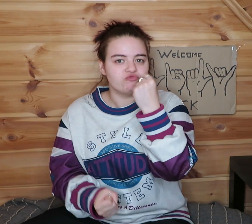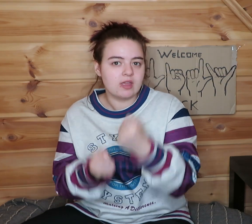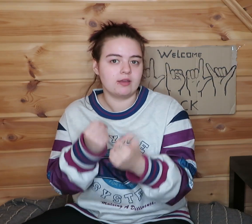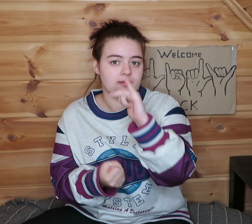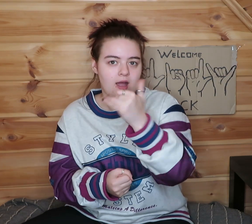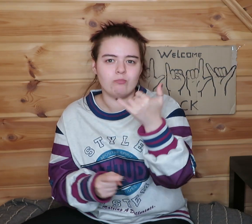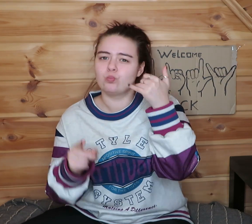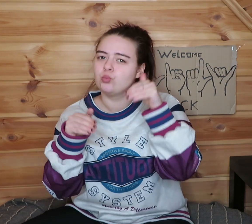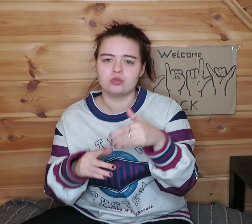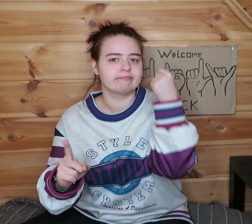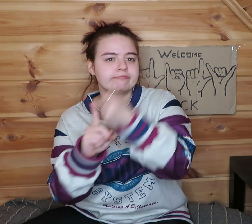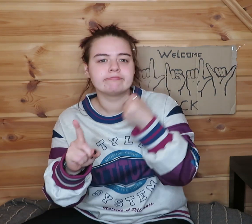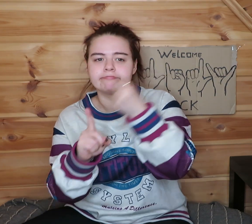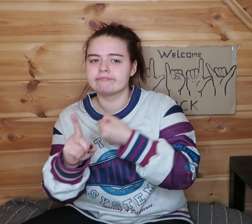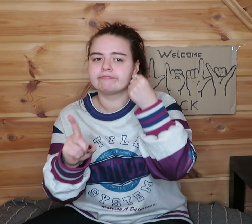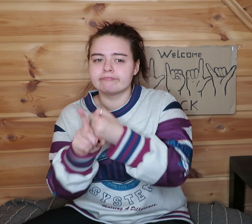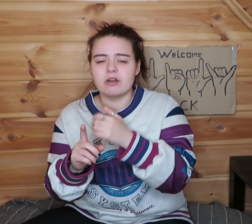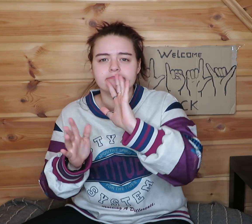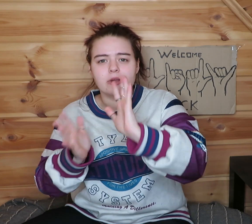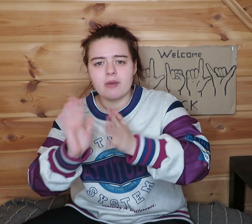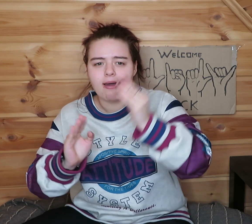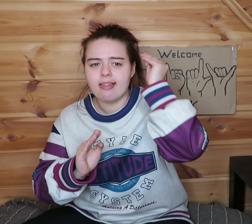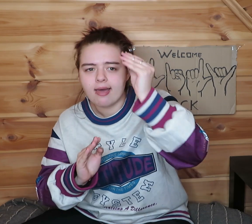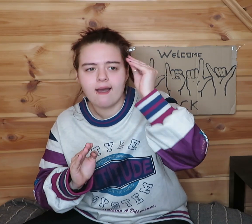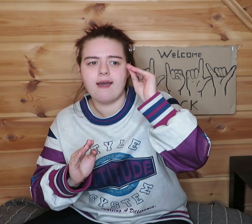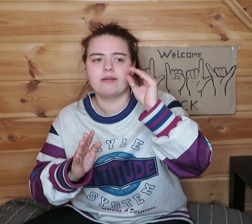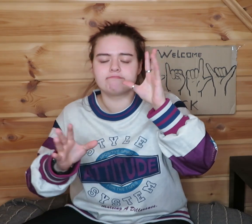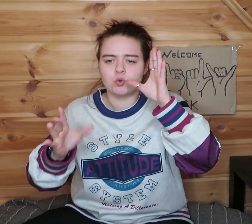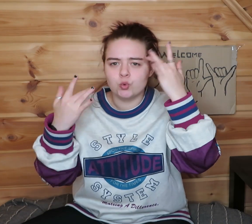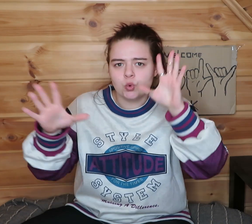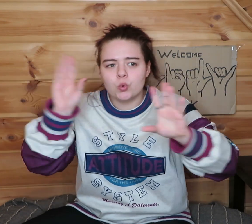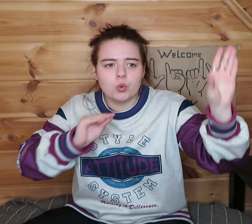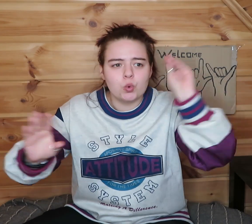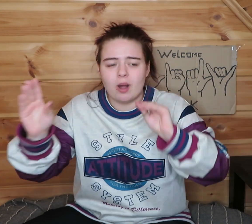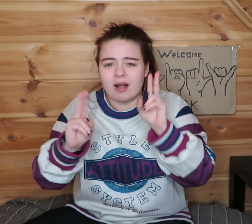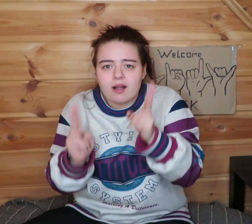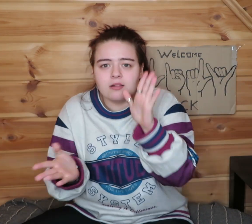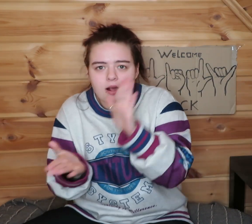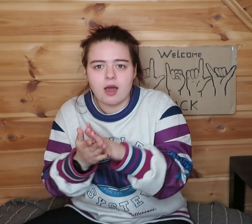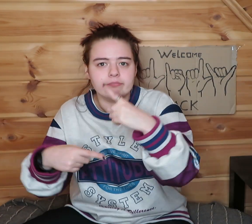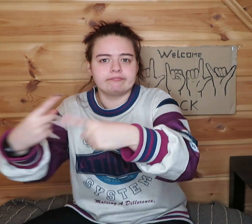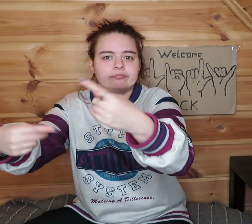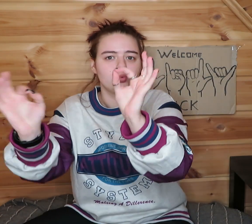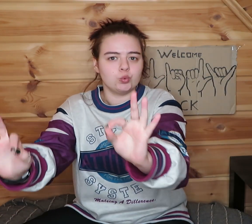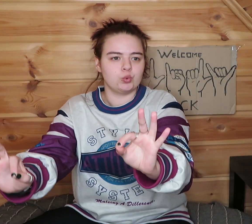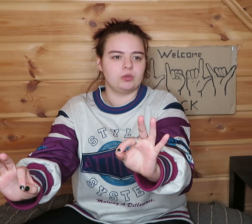Man muss halt kämpfen. Gebärden lernen und die Kultur entdecken. Das kann gut klappen.